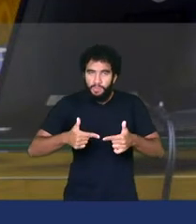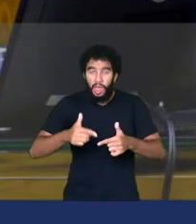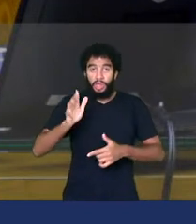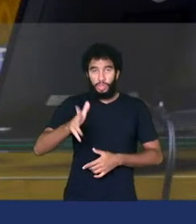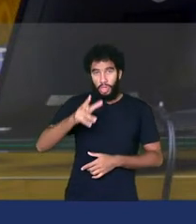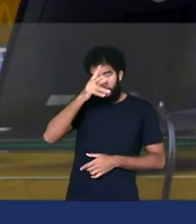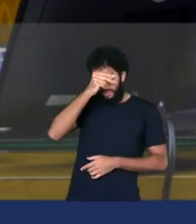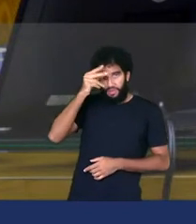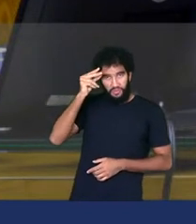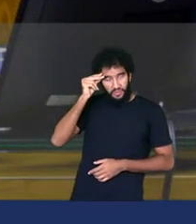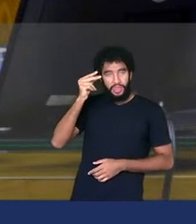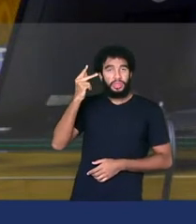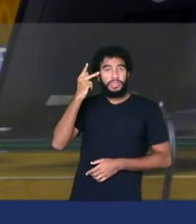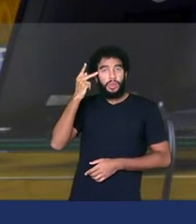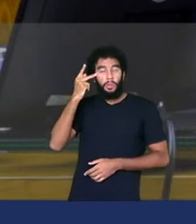BRASILEIRAS BRASILEIRAS. FOI PREFEITA DE SÃO PAULO, UMA